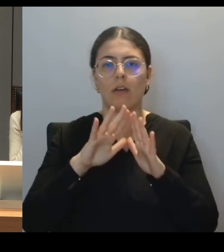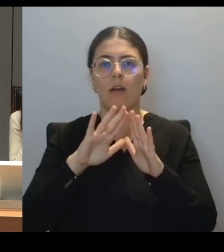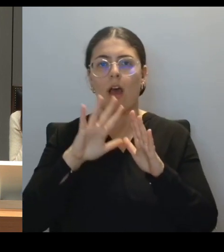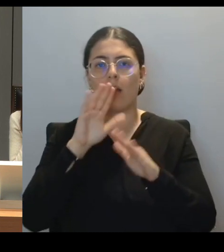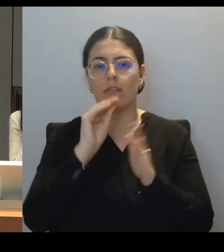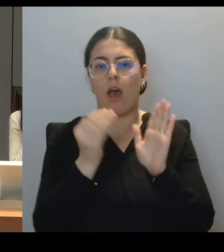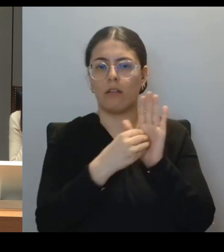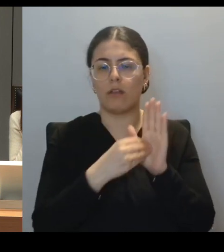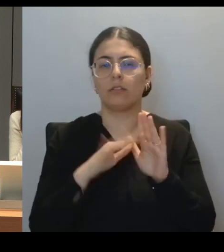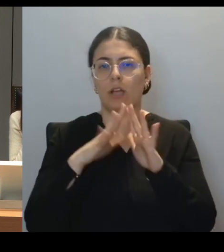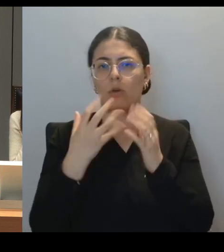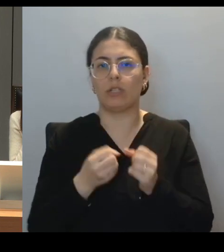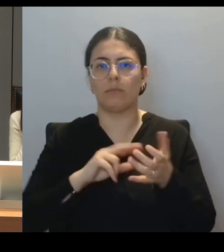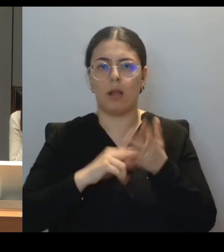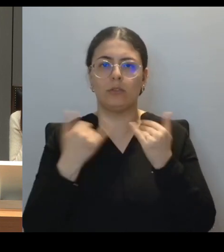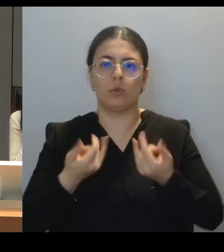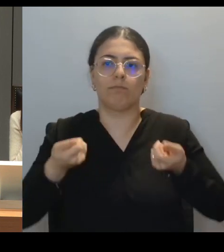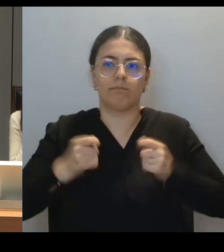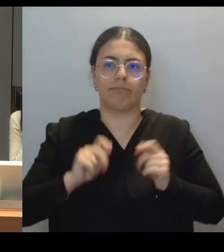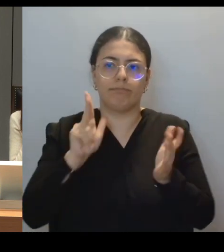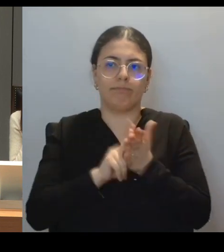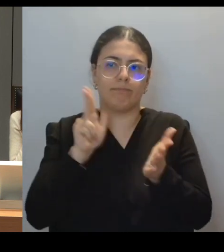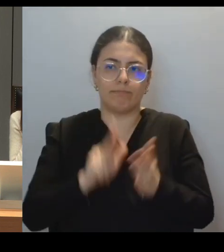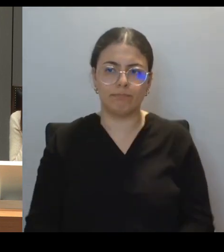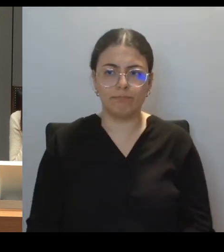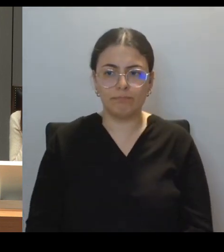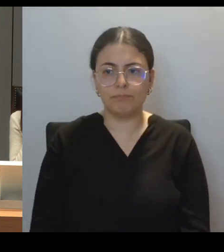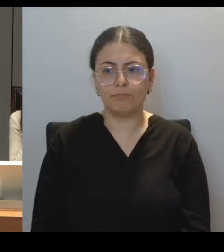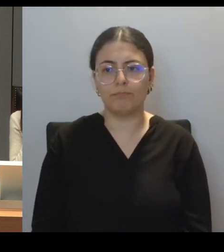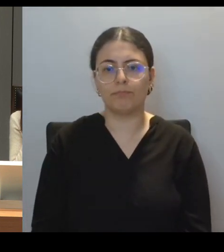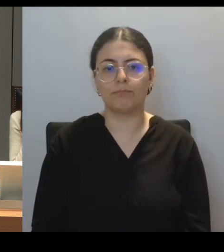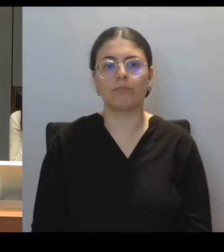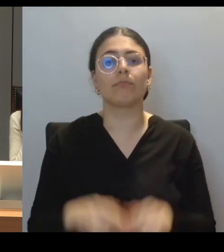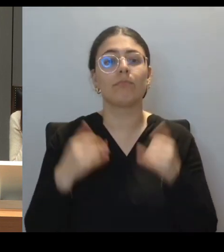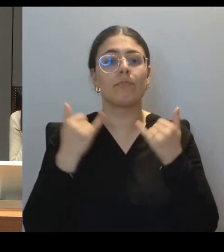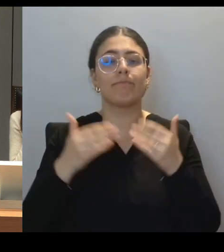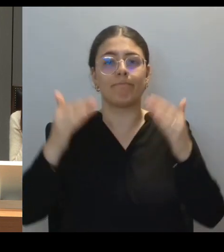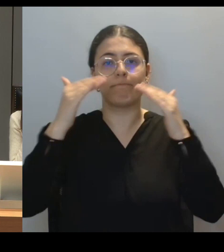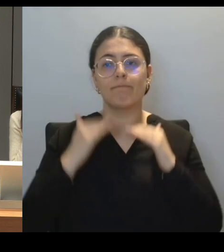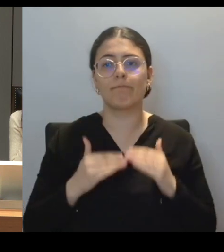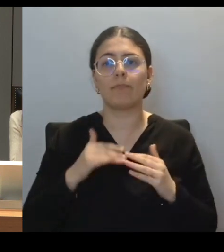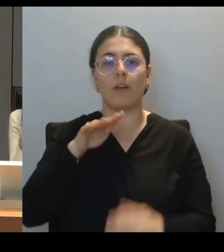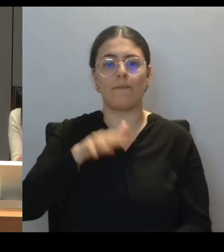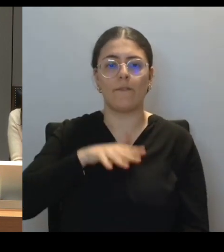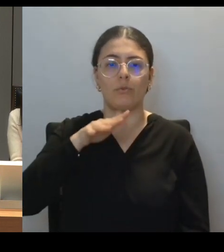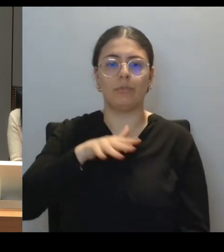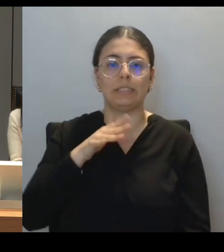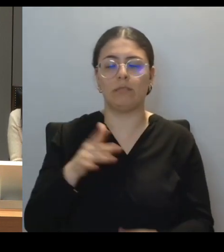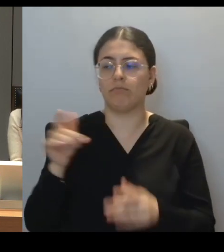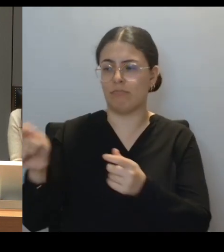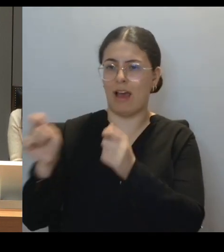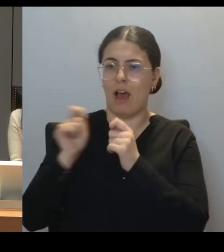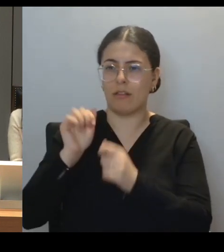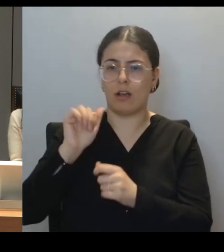Ich rufe auf Tagesordnungspunkt 15 Antrag der AfD Fraktion Drucksache 19/1264 Gesetz zur Änderung des Allgemeinen Sicherheits